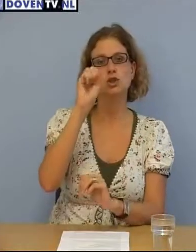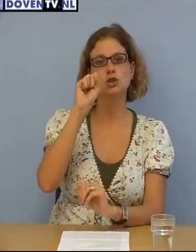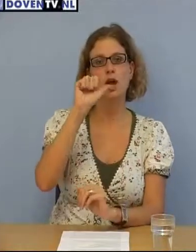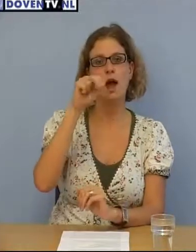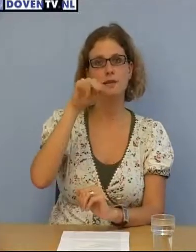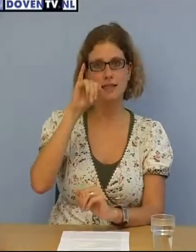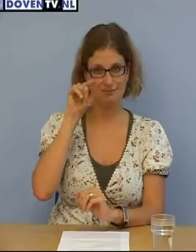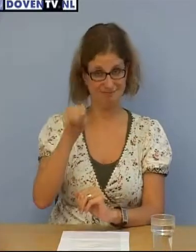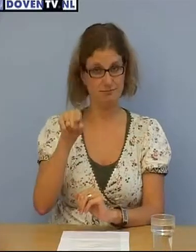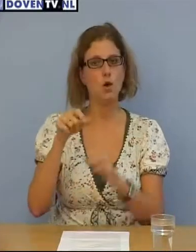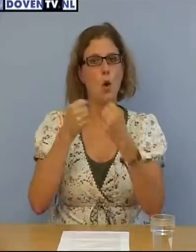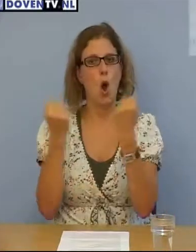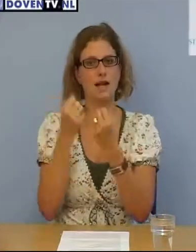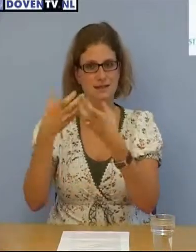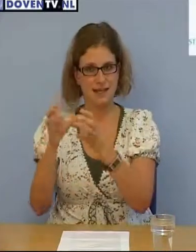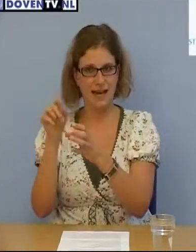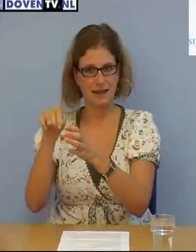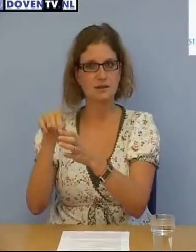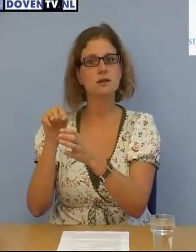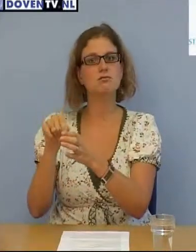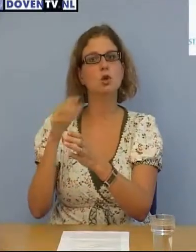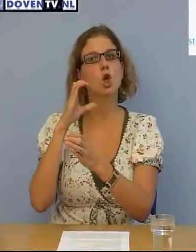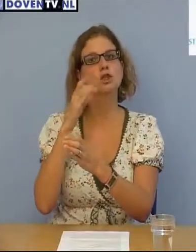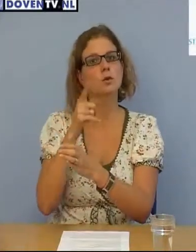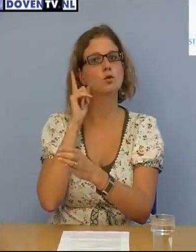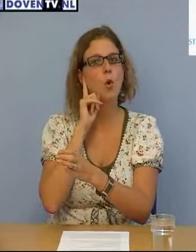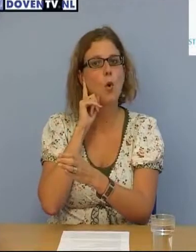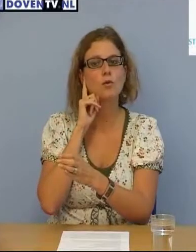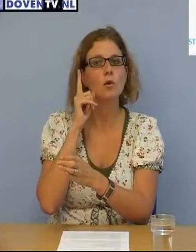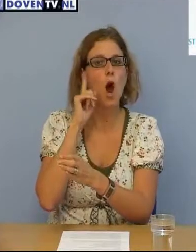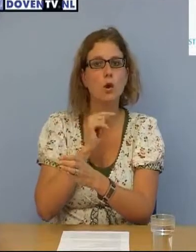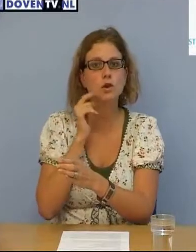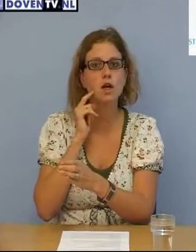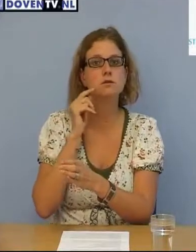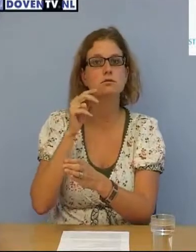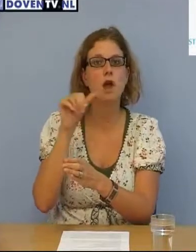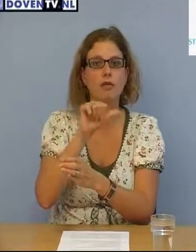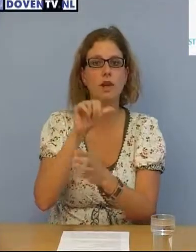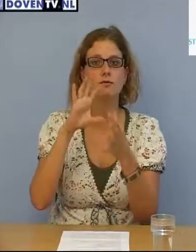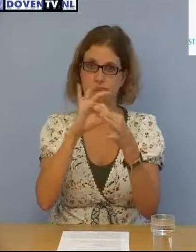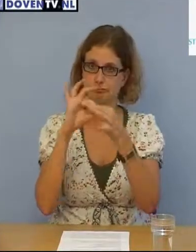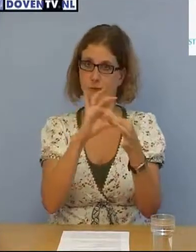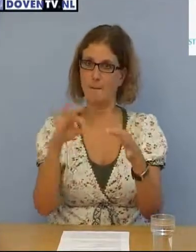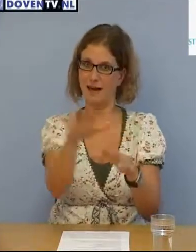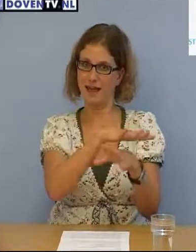OSANI organiseert een cursus voor ouders en andere verwanten die een goed leven...